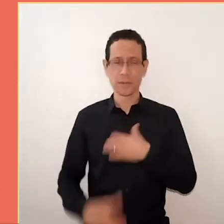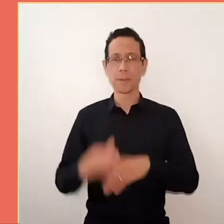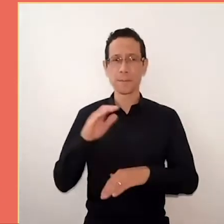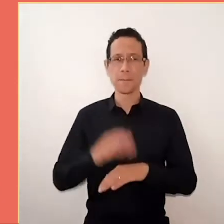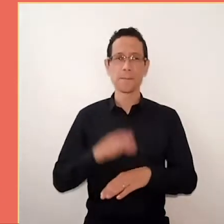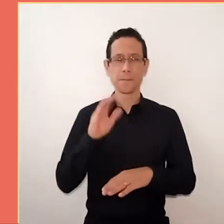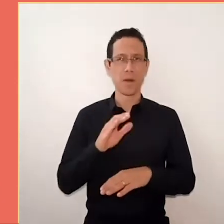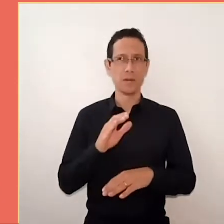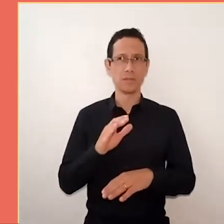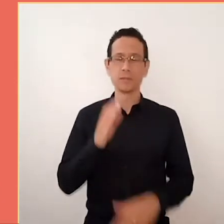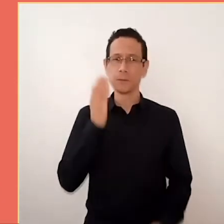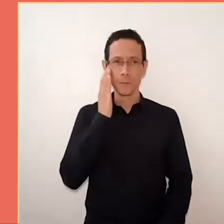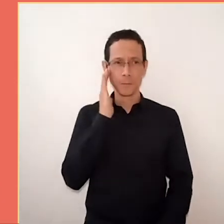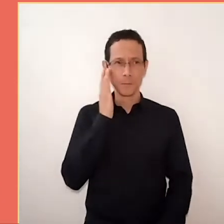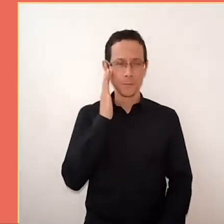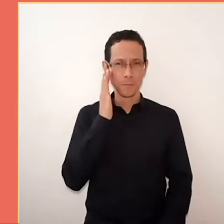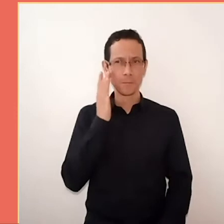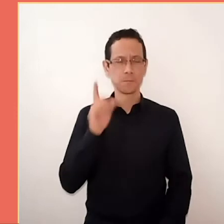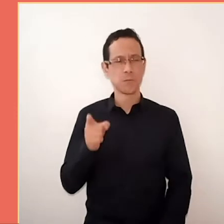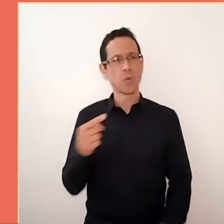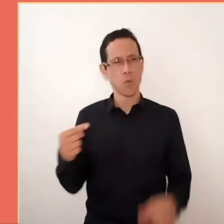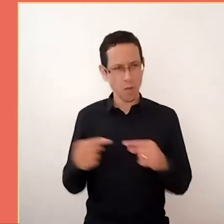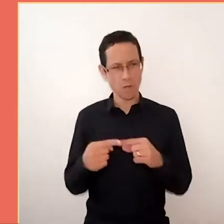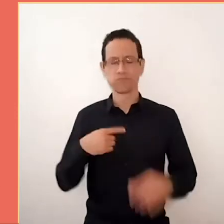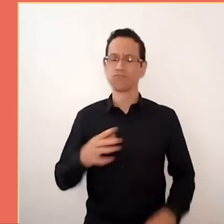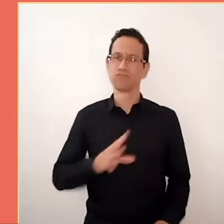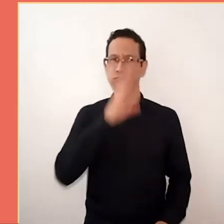considera apto, do jeito que considera melhor,